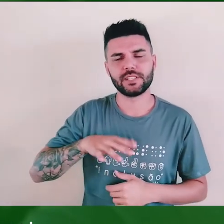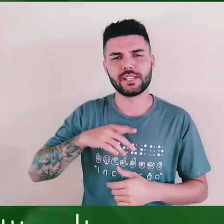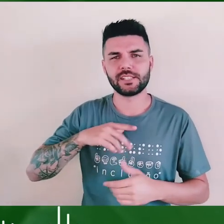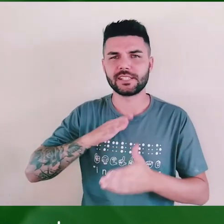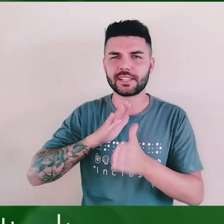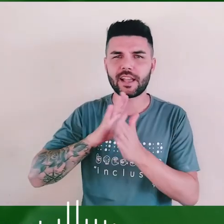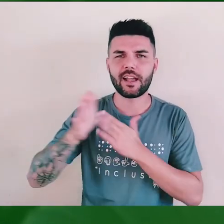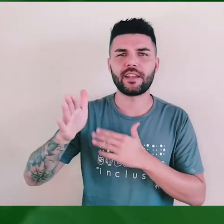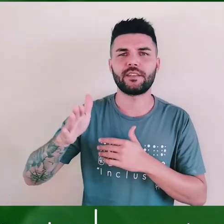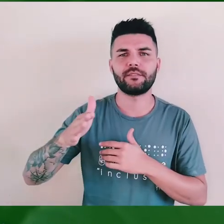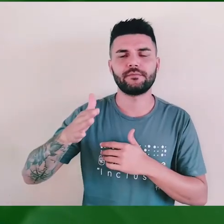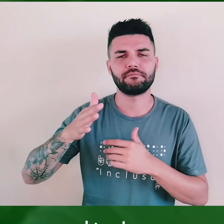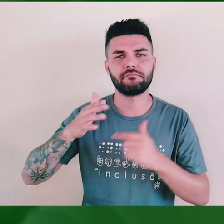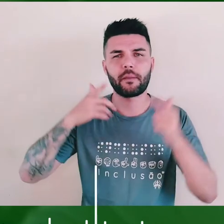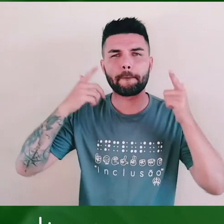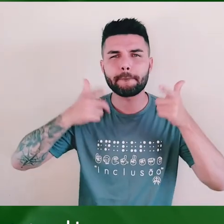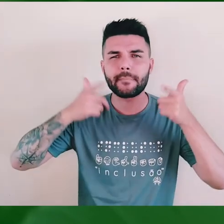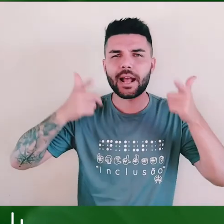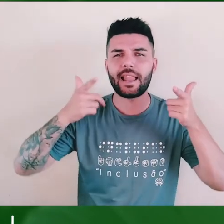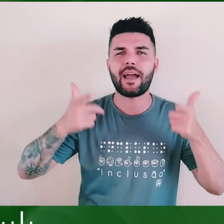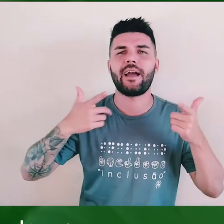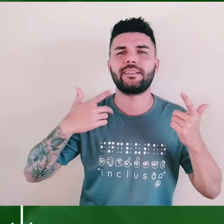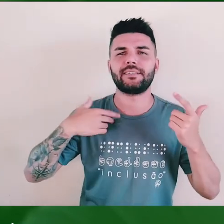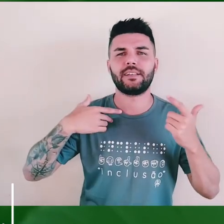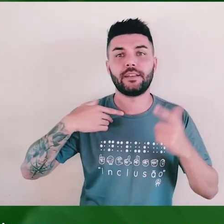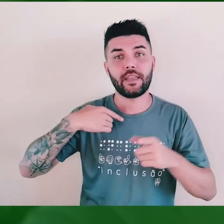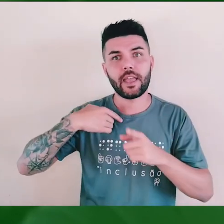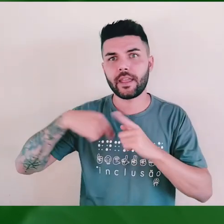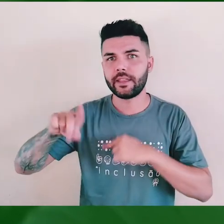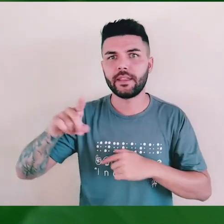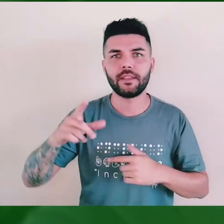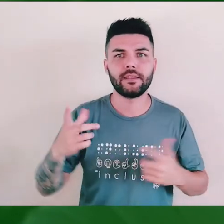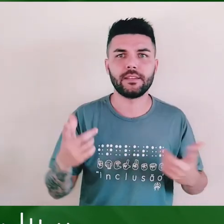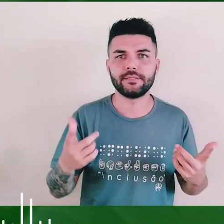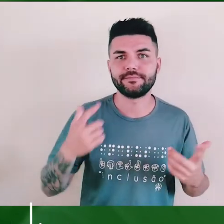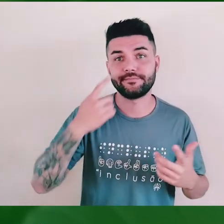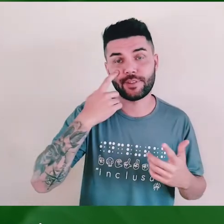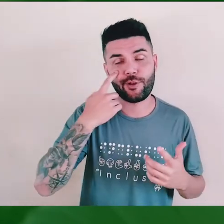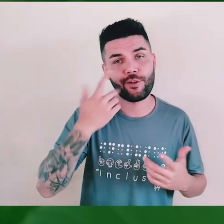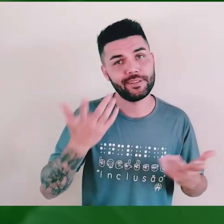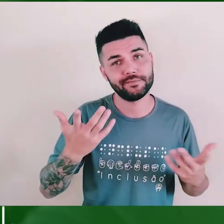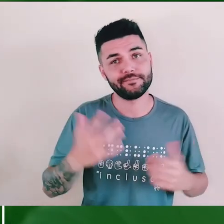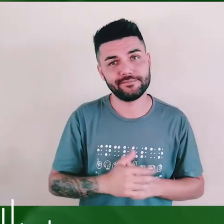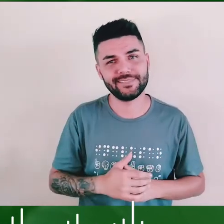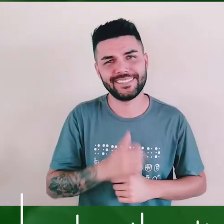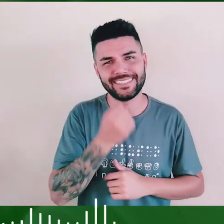nas baladas e todo mundo dançava bem e eu ficava lá olhando (risos). Gabriel: Então